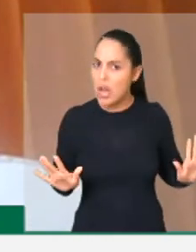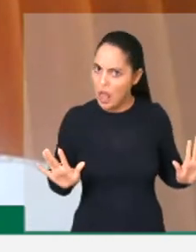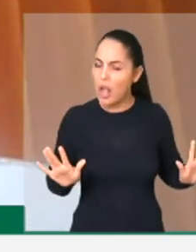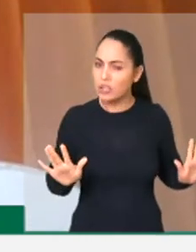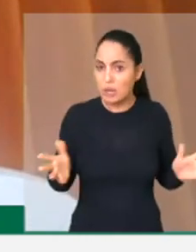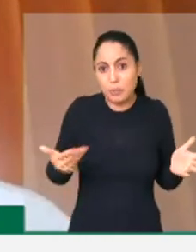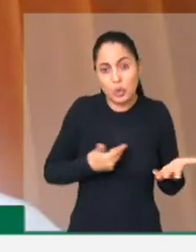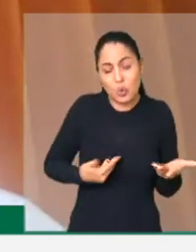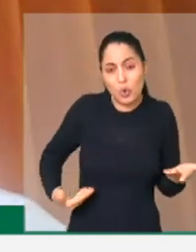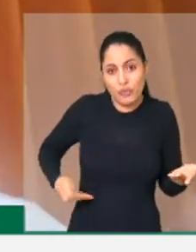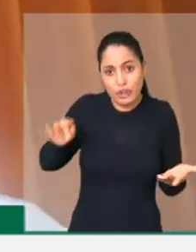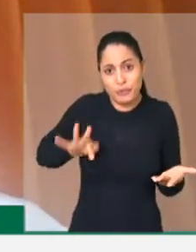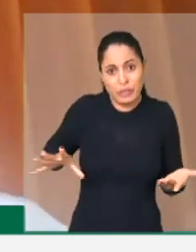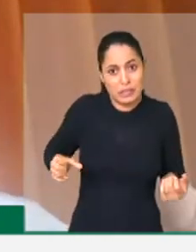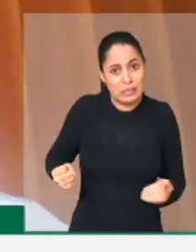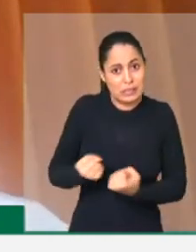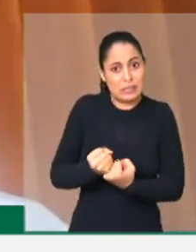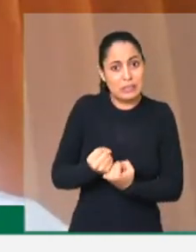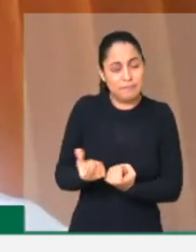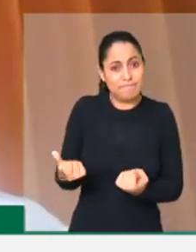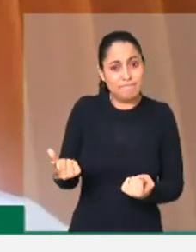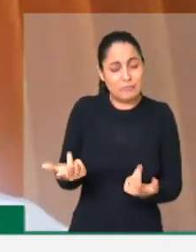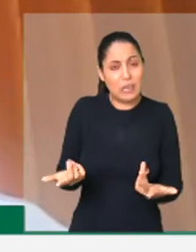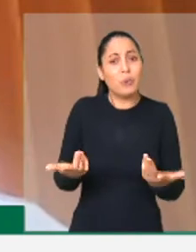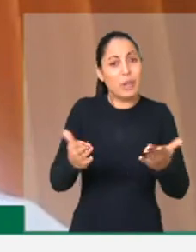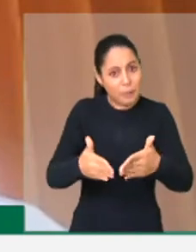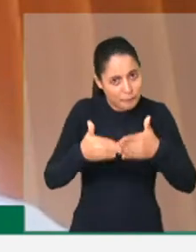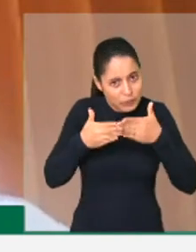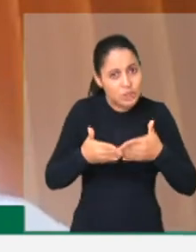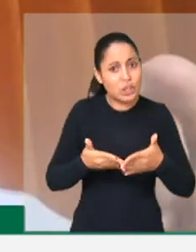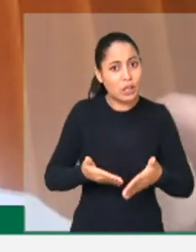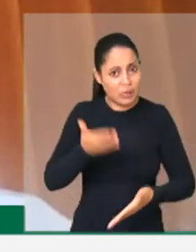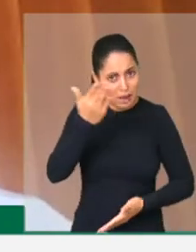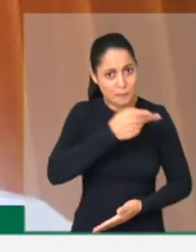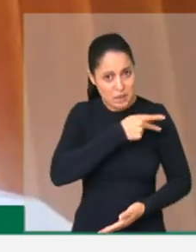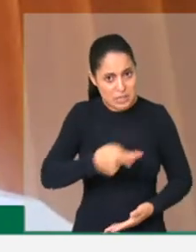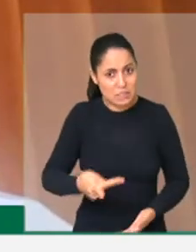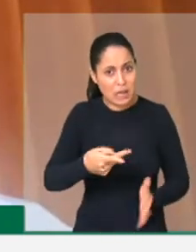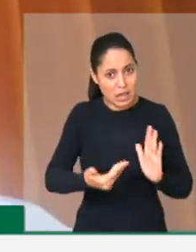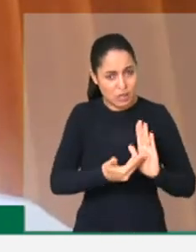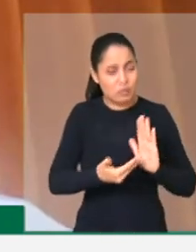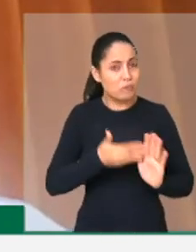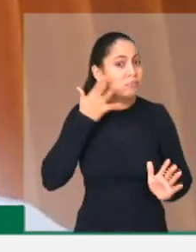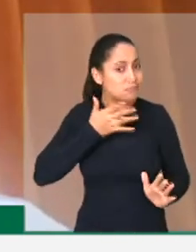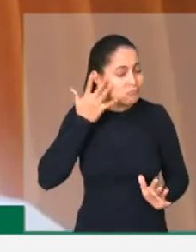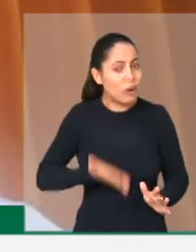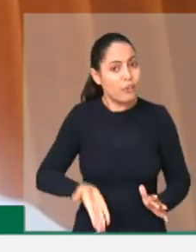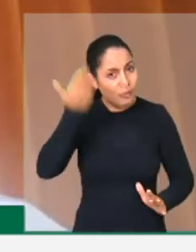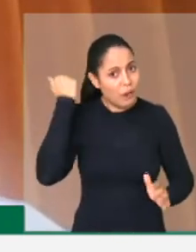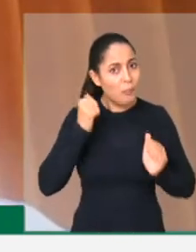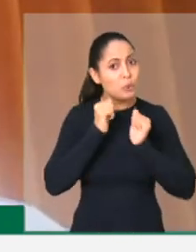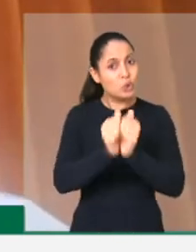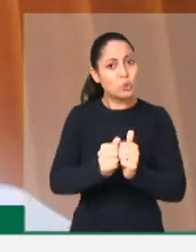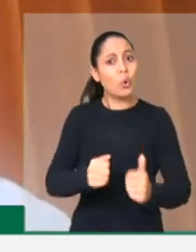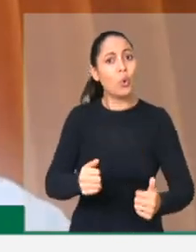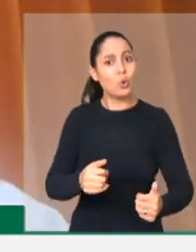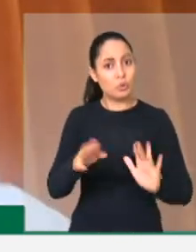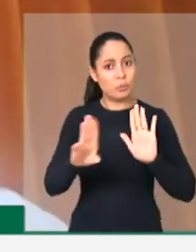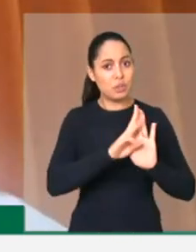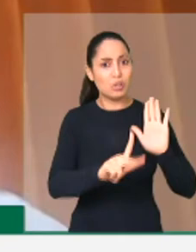FUNDAMENTAL DO PONTO DE VISTA SOCIAL ELE É ESSENCIAL PRA ECONOMIA, PRA RETOMAR CRESCIMENTO ECONÔMICO. ENTÃ